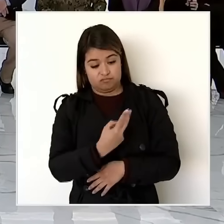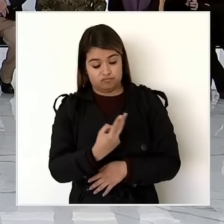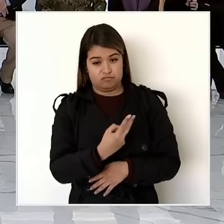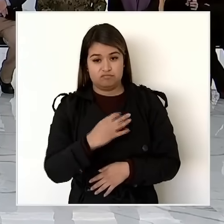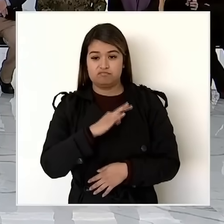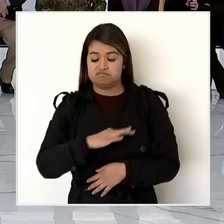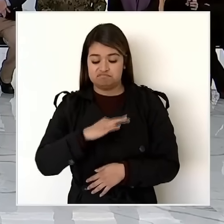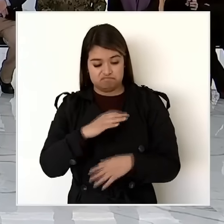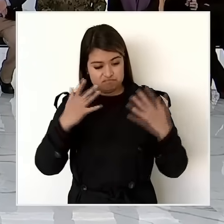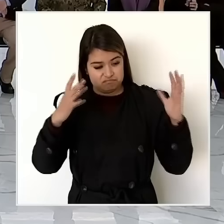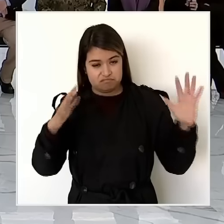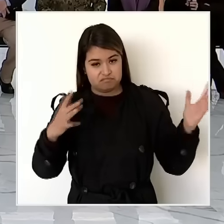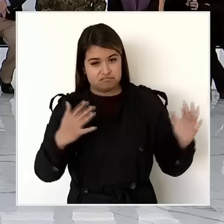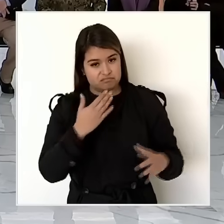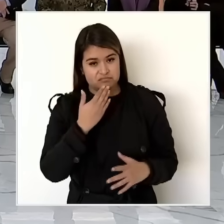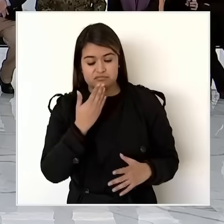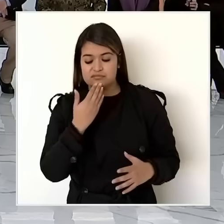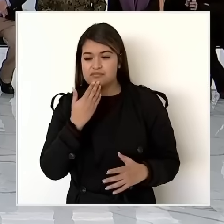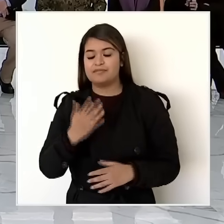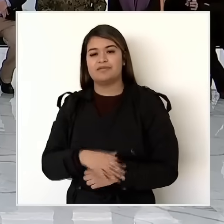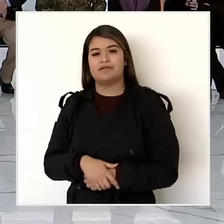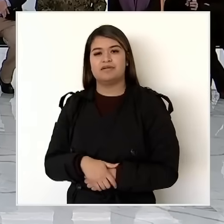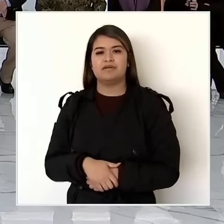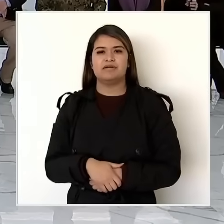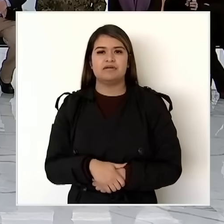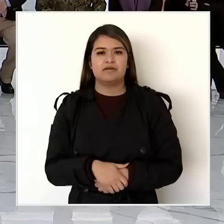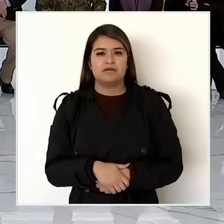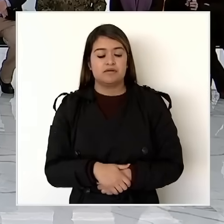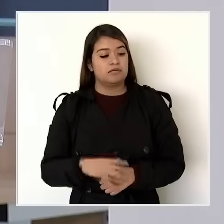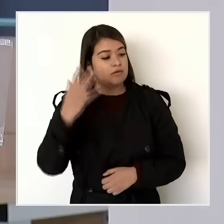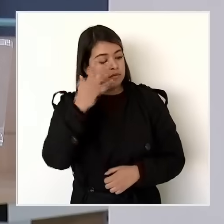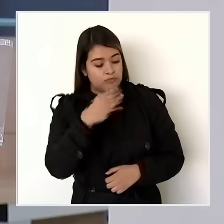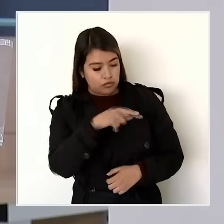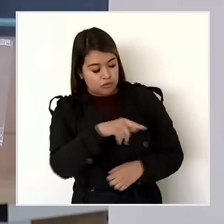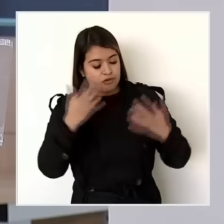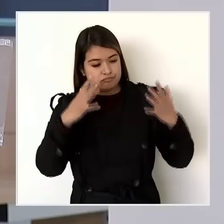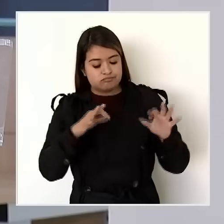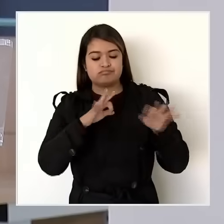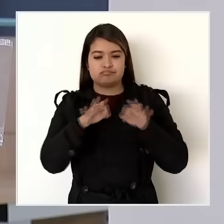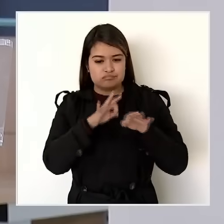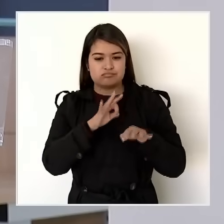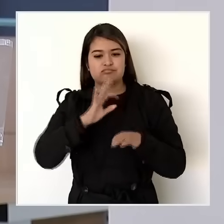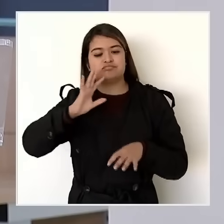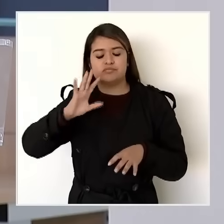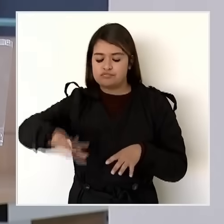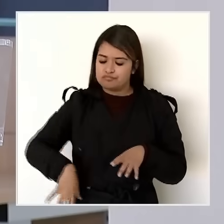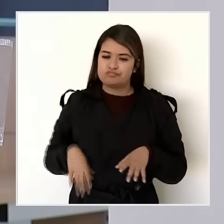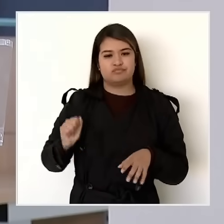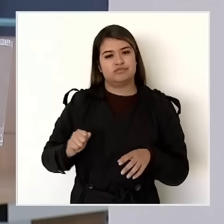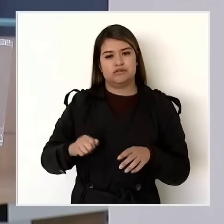que están desempeñando al frente del estado y de la presidencia municipal de Nuevo Laredo. Saludo